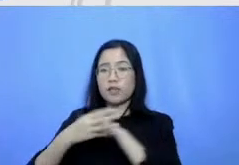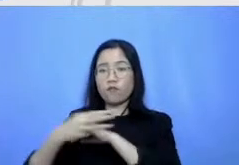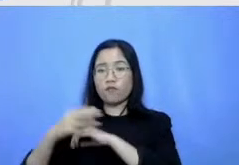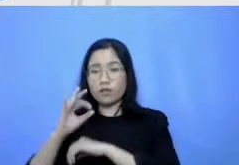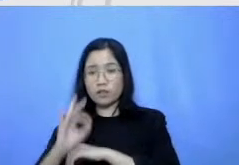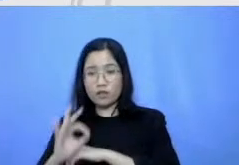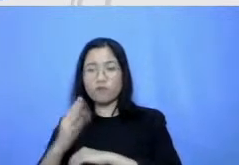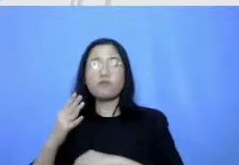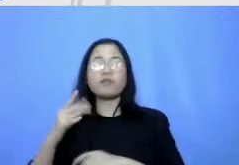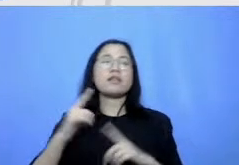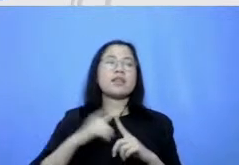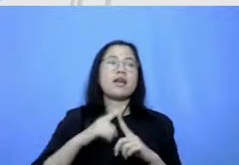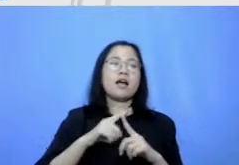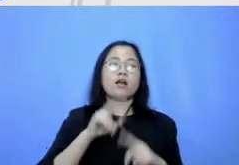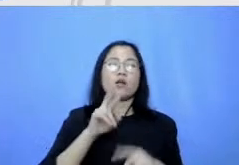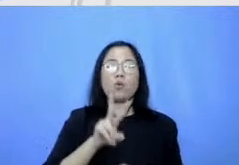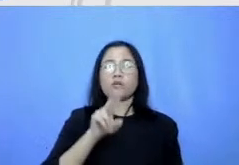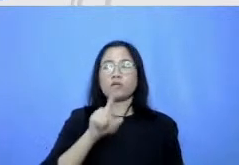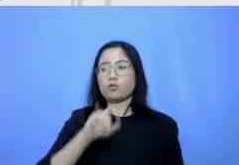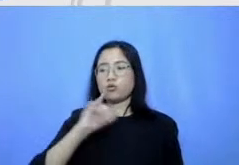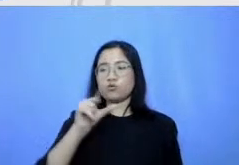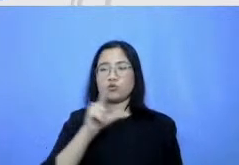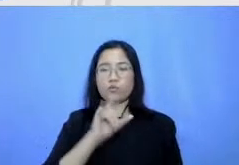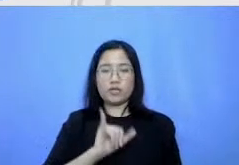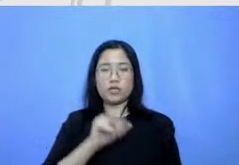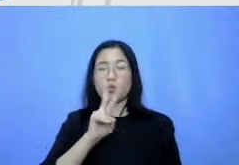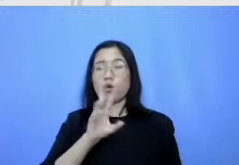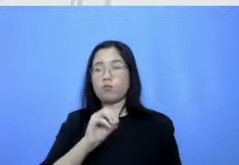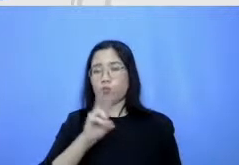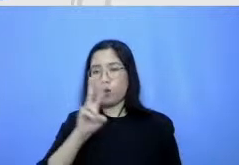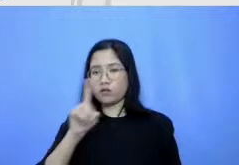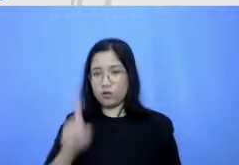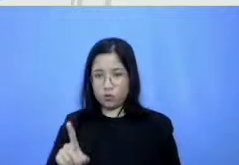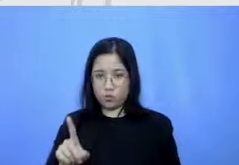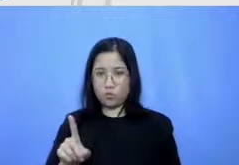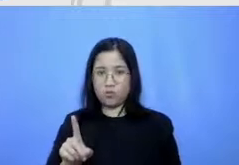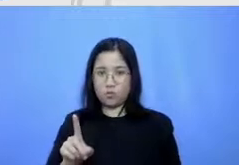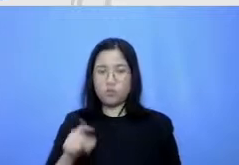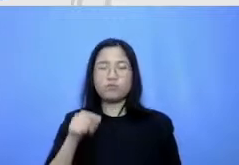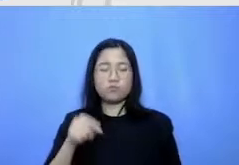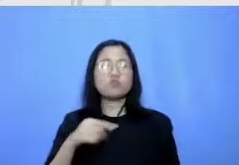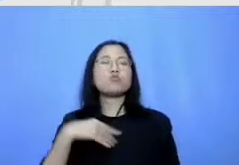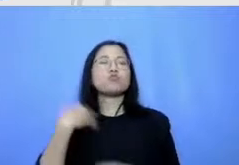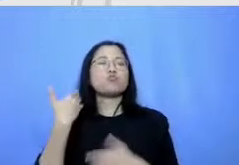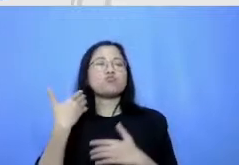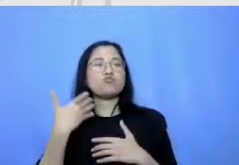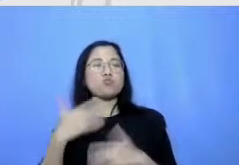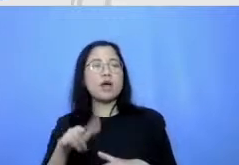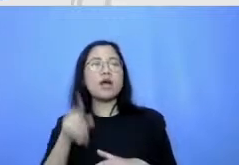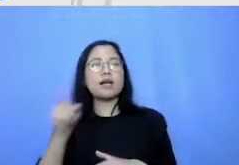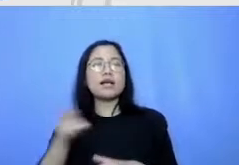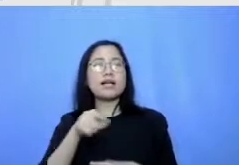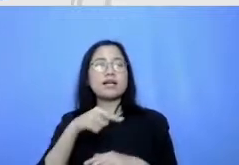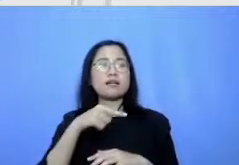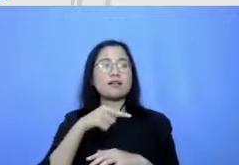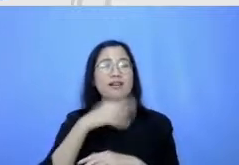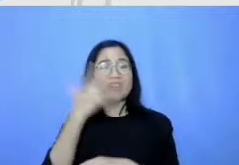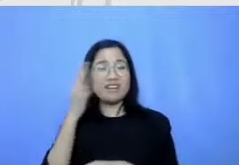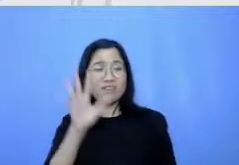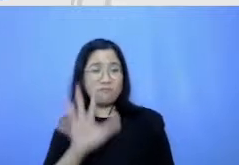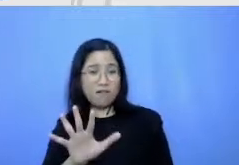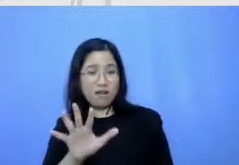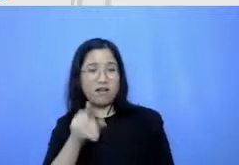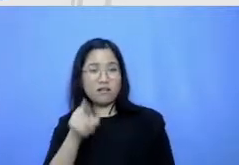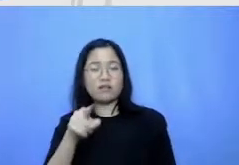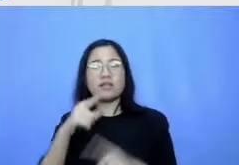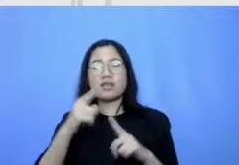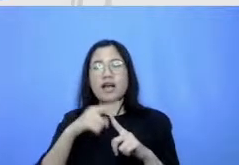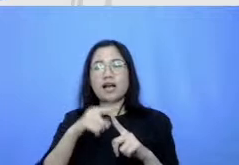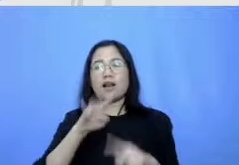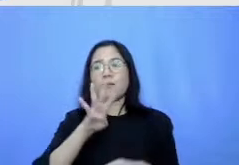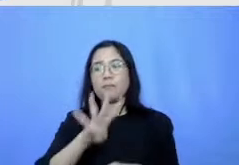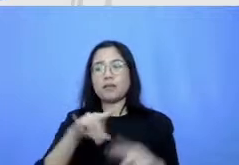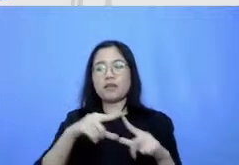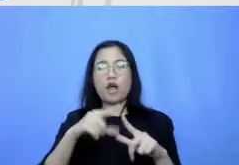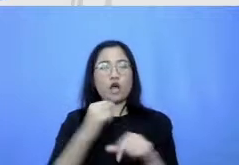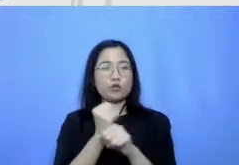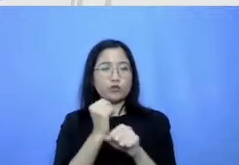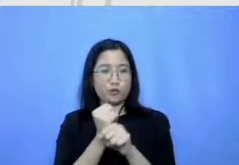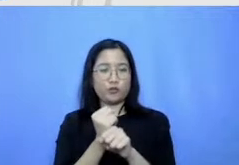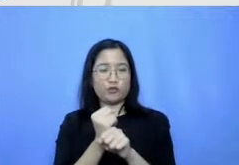21-07-2018 kita akan menuju ke pelajaran kelima di tanggal 4 Agustus dan nanti akan ditutup di